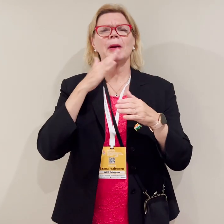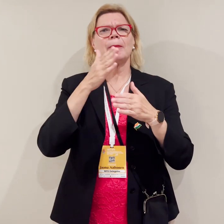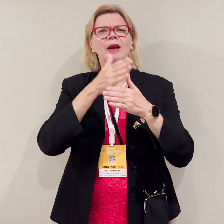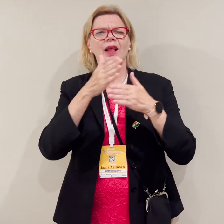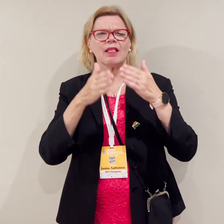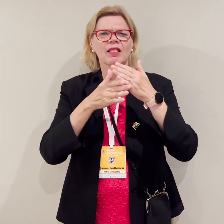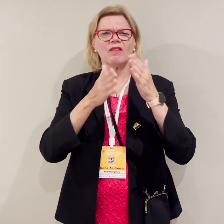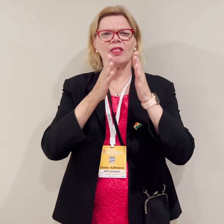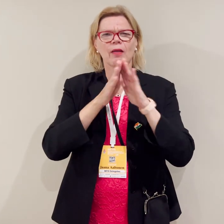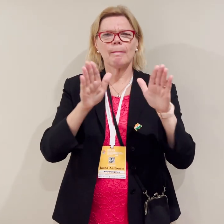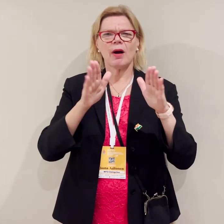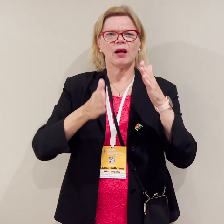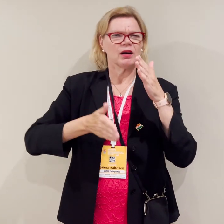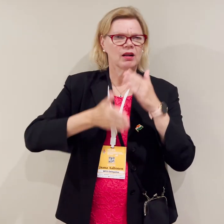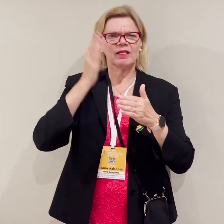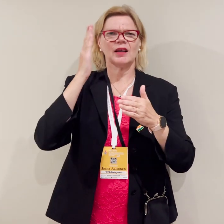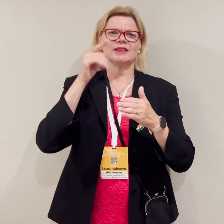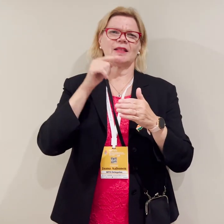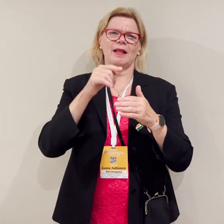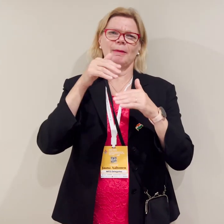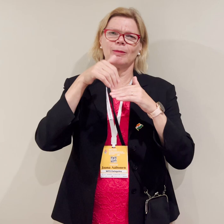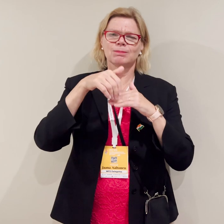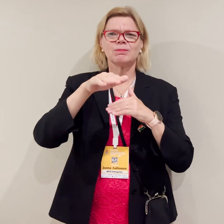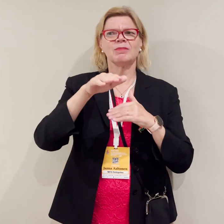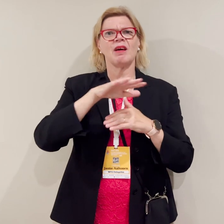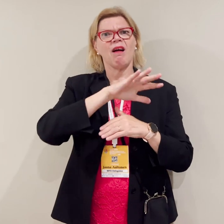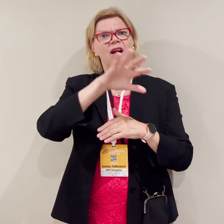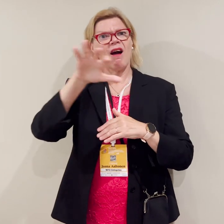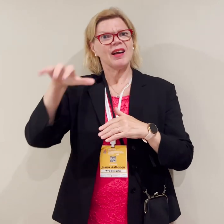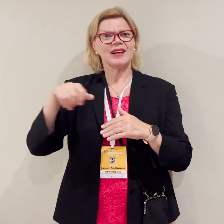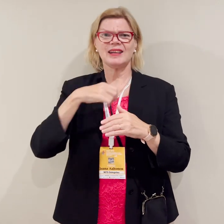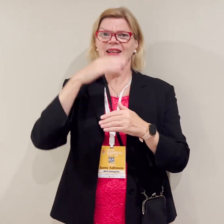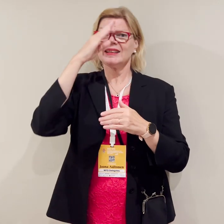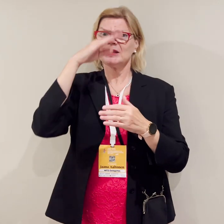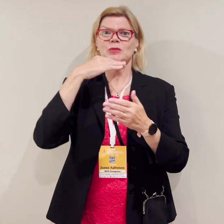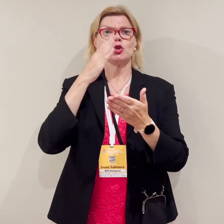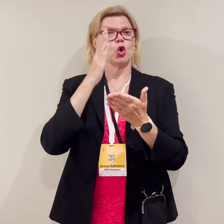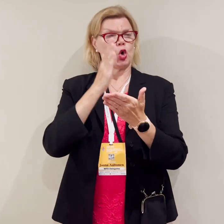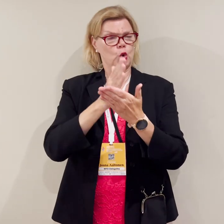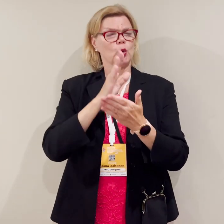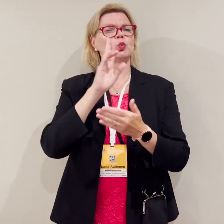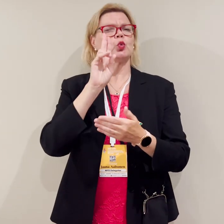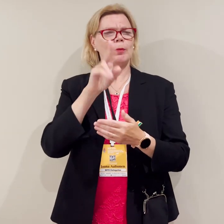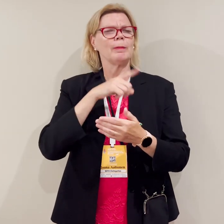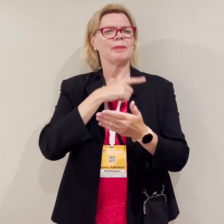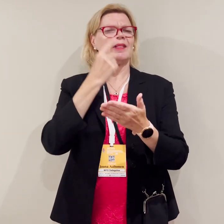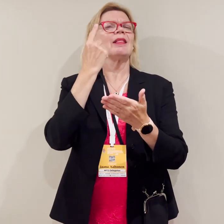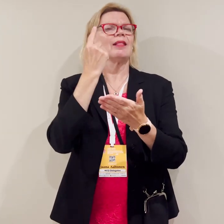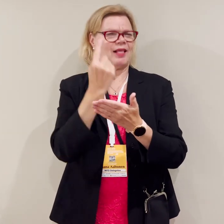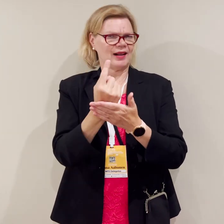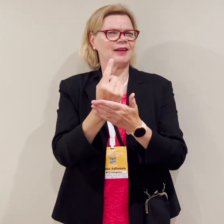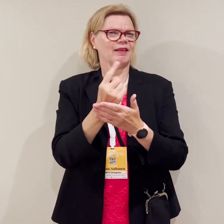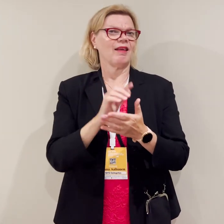On parempi pyrkiä ratkaisemaan asia rakentavalla tavalla. Kaikki ihmisoikeudet ovat tärkeitä.